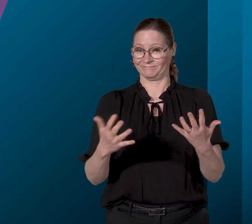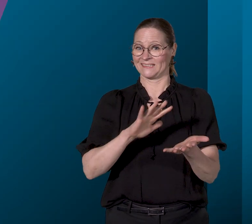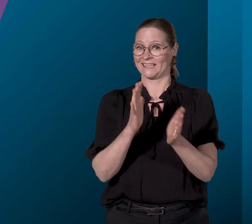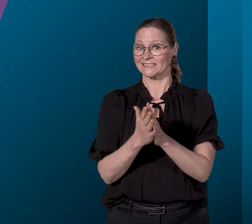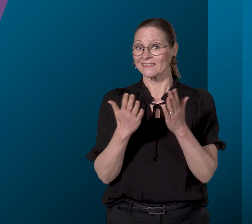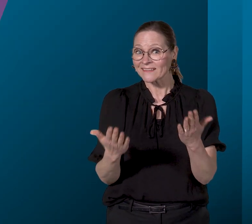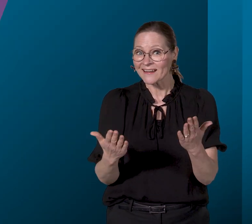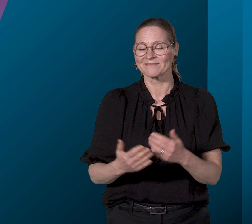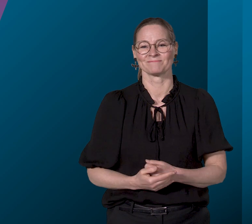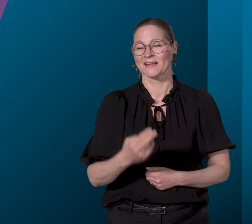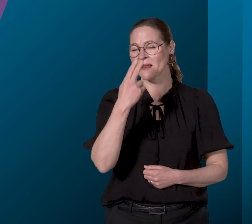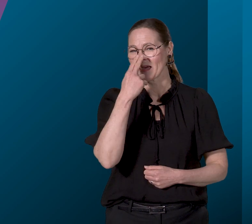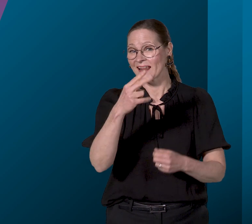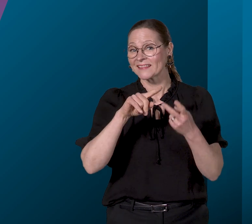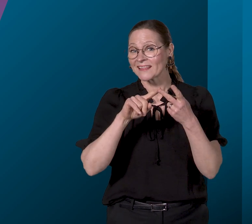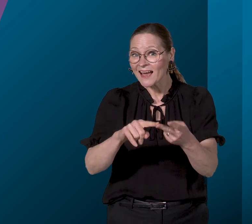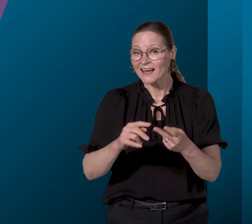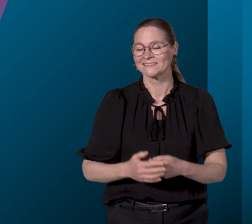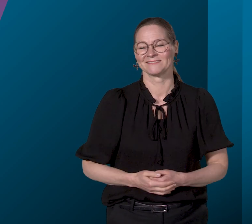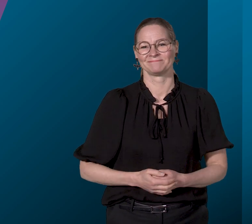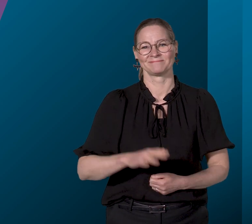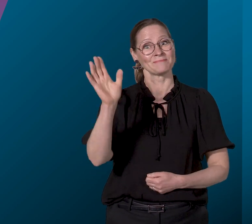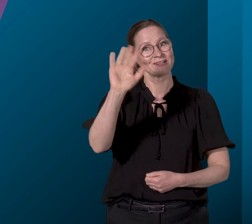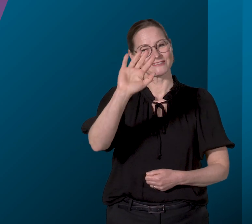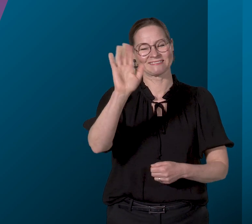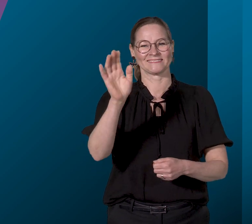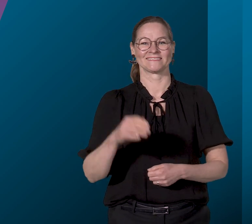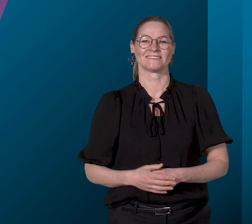Tässä kaikki tältä kertaa. Nähdään taas, moi moi!